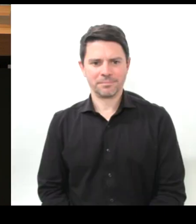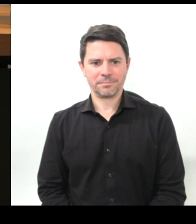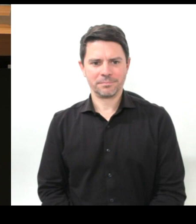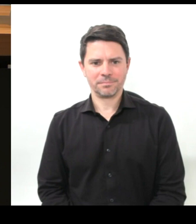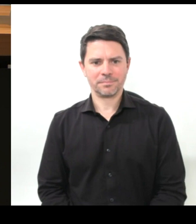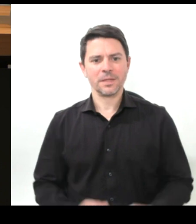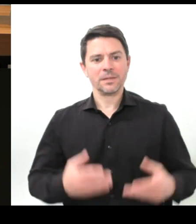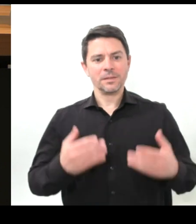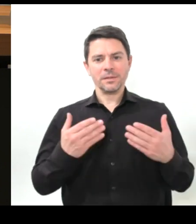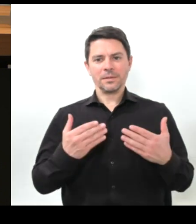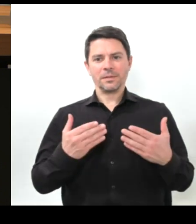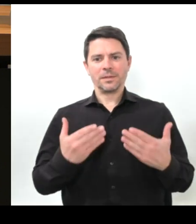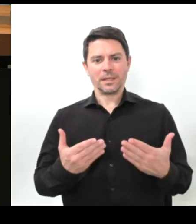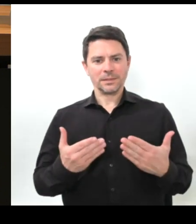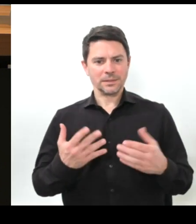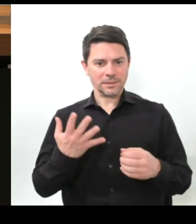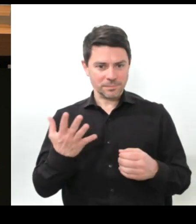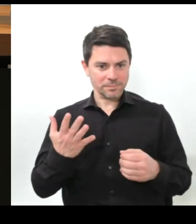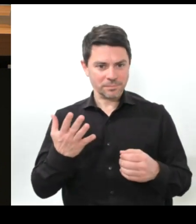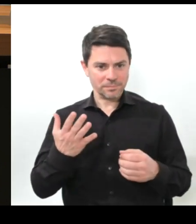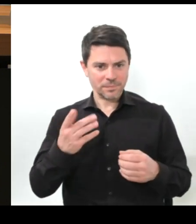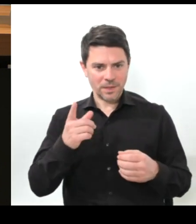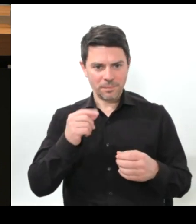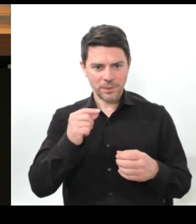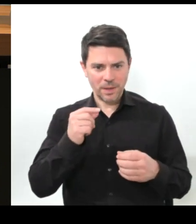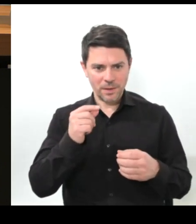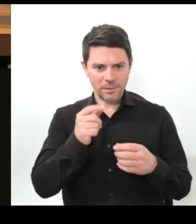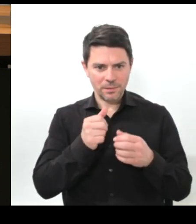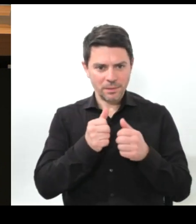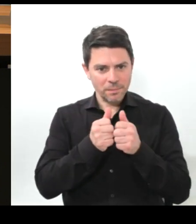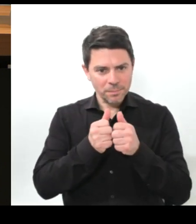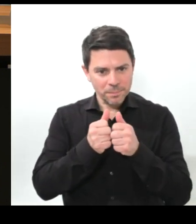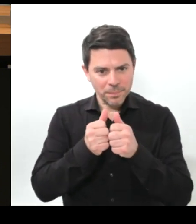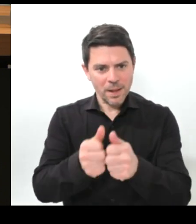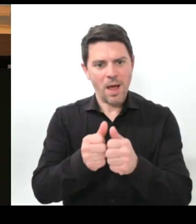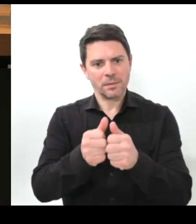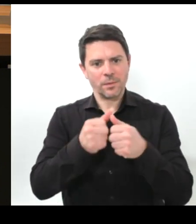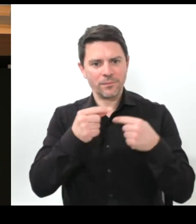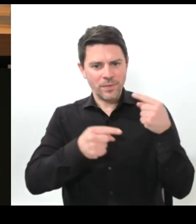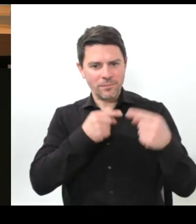Das ist das LNG-Gesetz. Setzt das jetzt nicht irgendwo